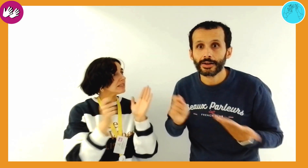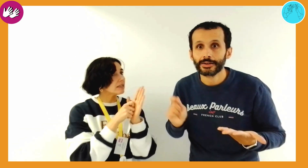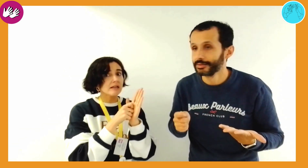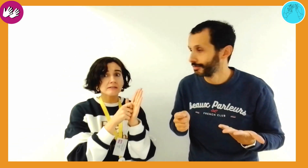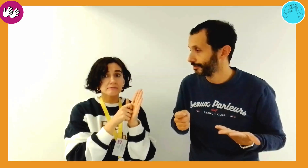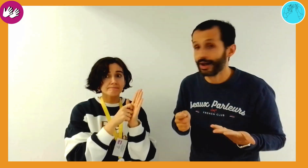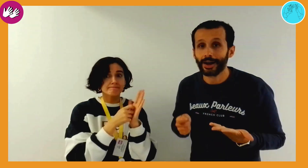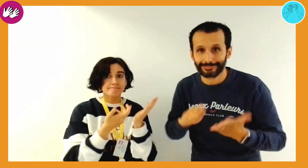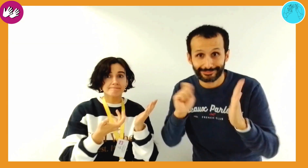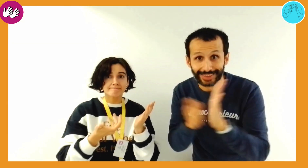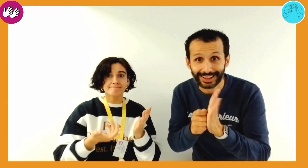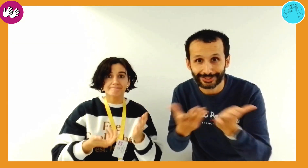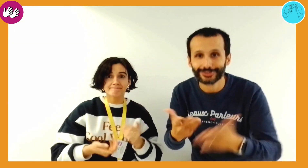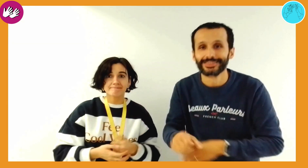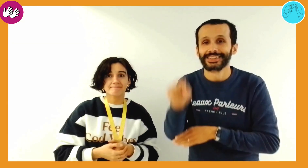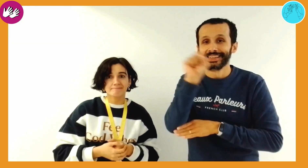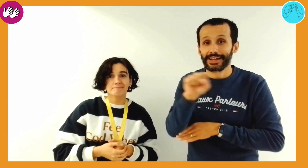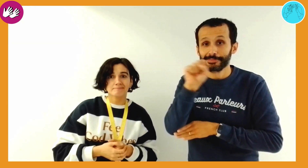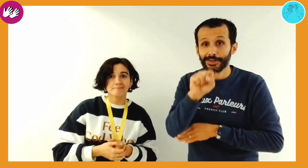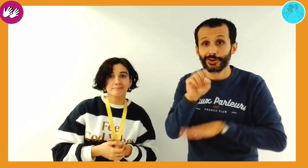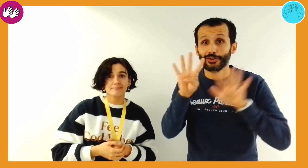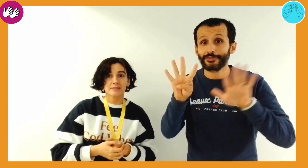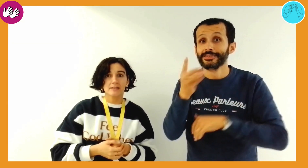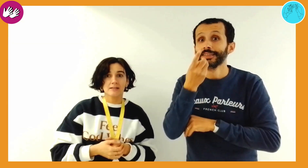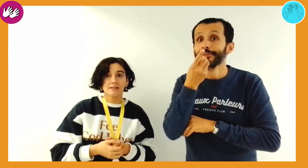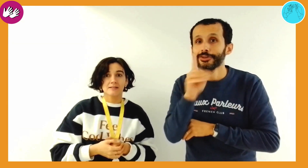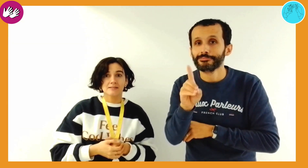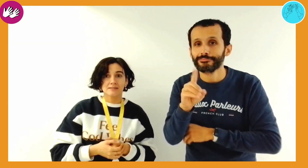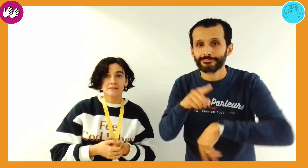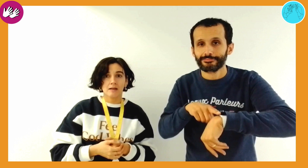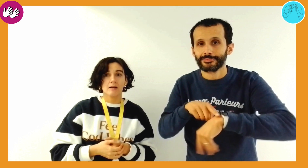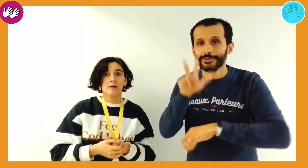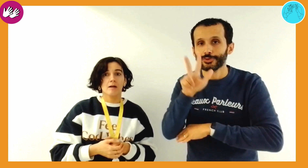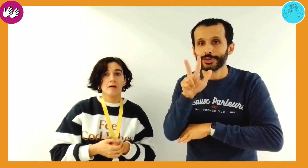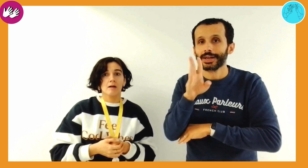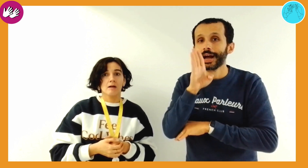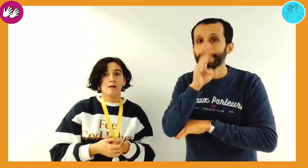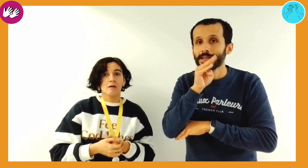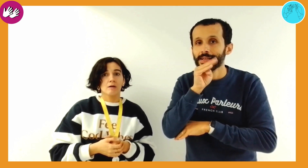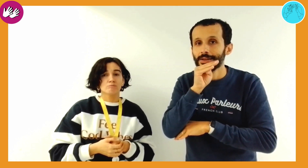C'est pour quand ? Cela aura lieu le samedi 9 décembre à 15h